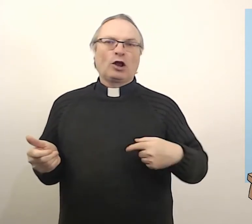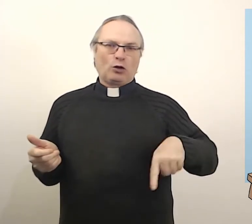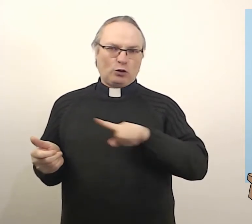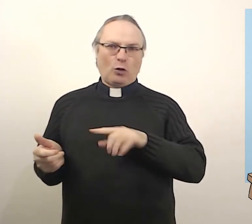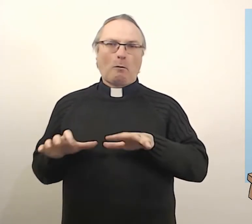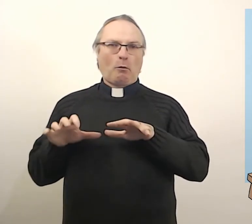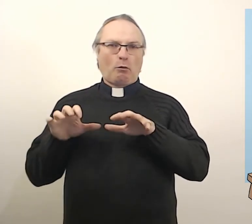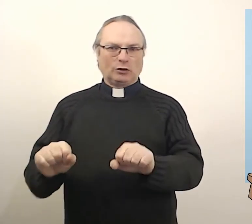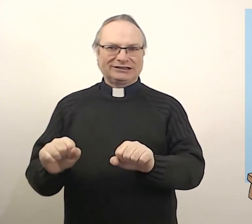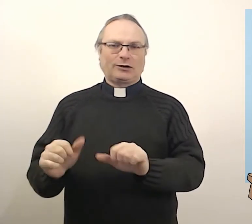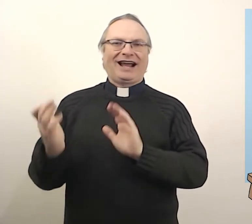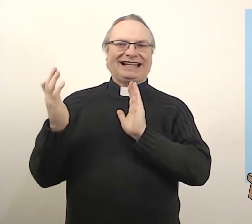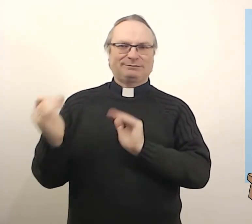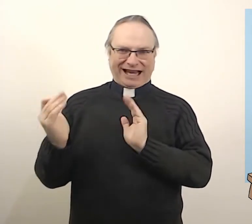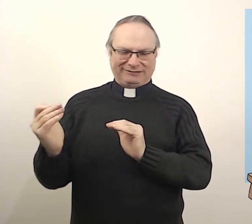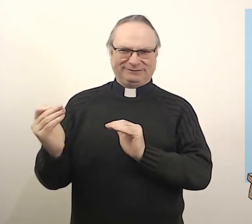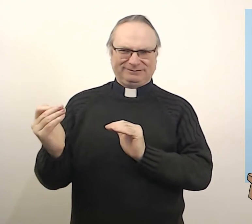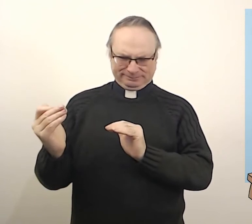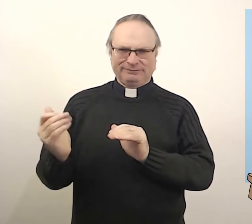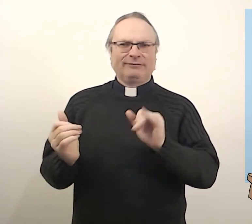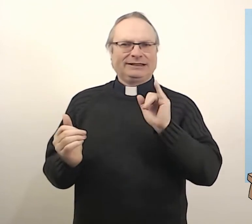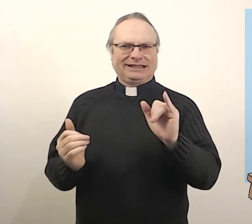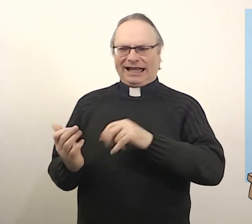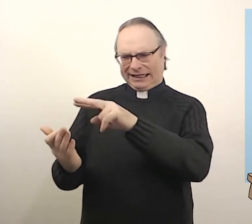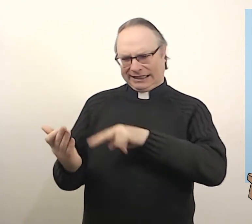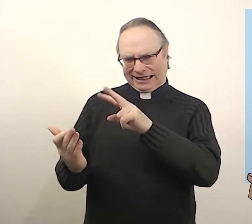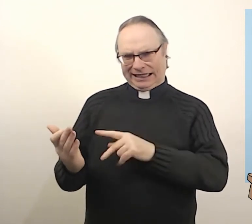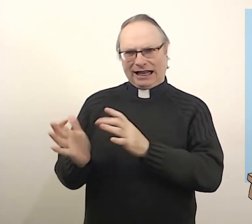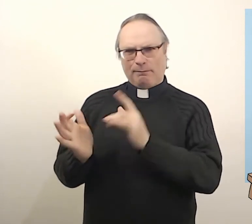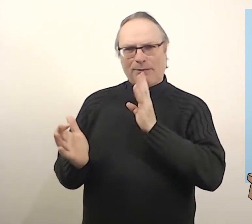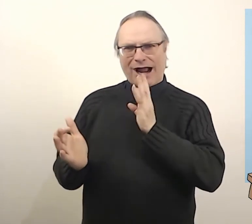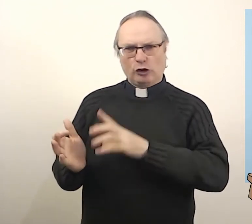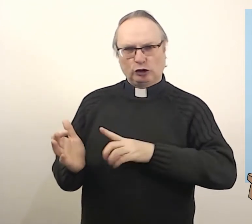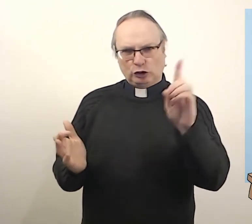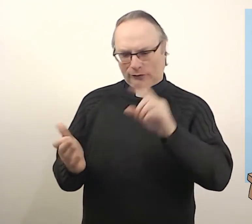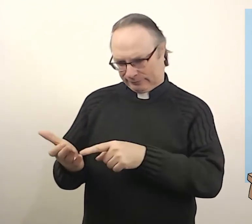nous possédions l'espérance. Si nous lisons la Parole de Dieu